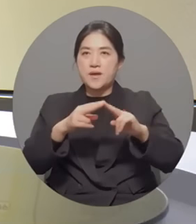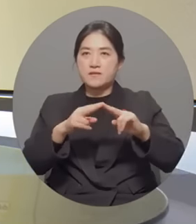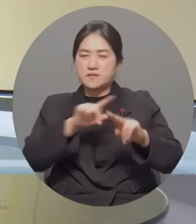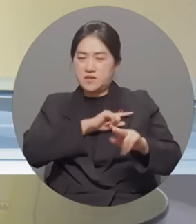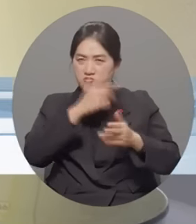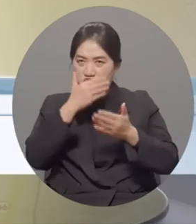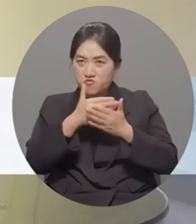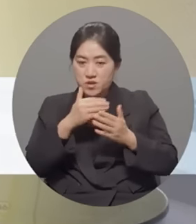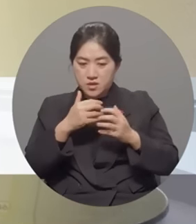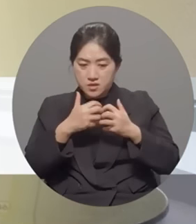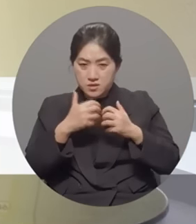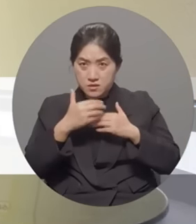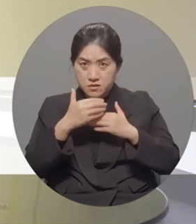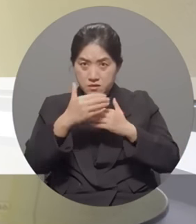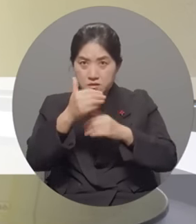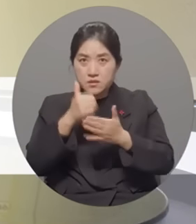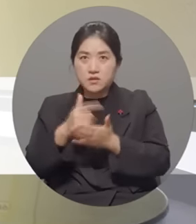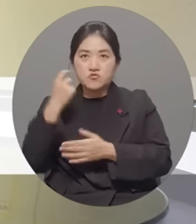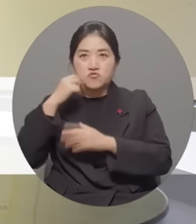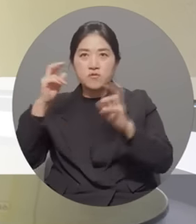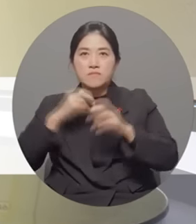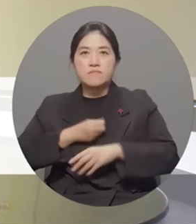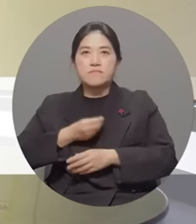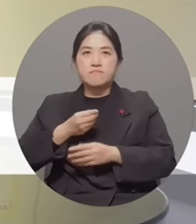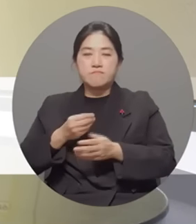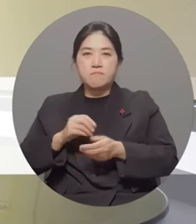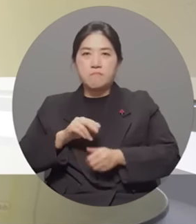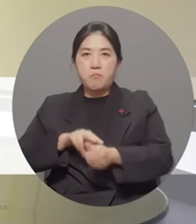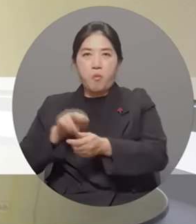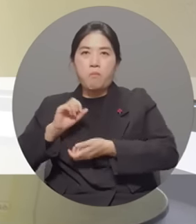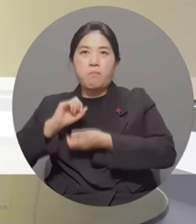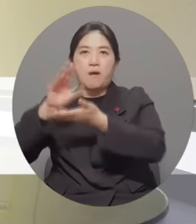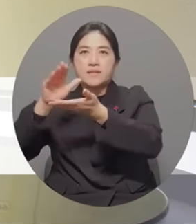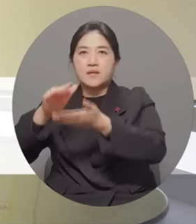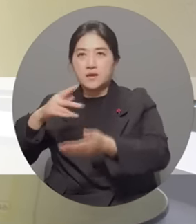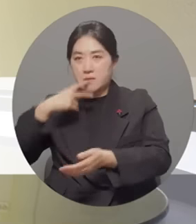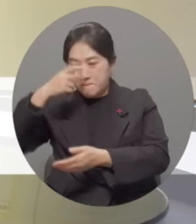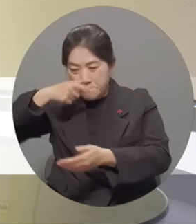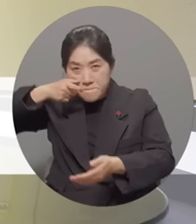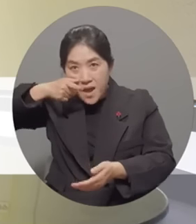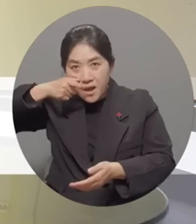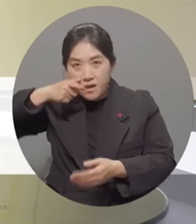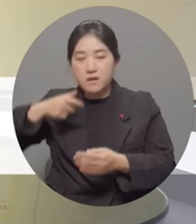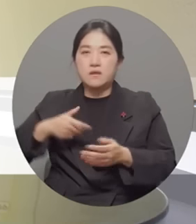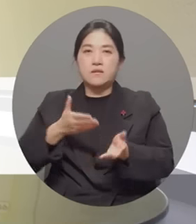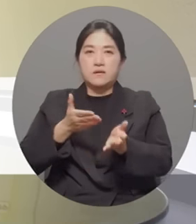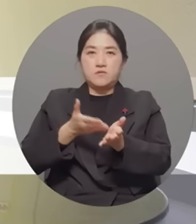(앵커) 삼성전자의 반도체 핵심 공정을 중국 업체로 넘겼다가 검찰에 적발된 사건.